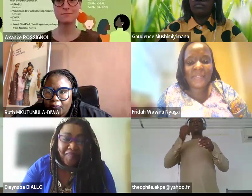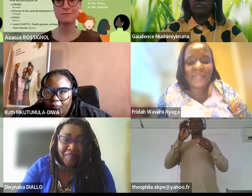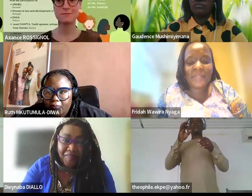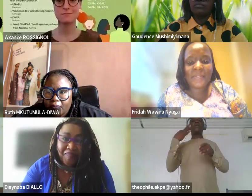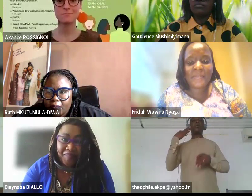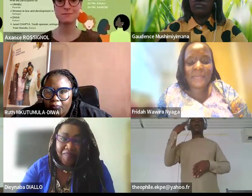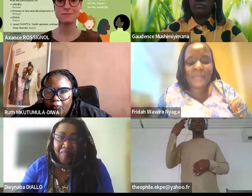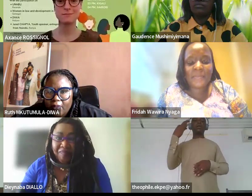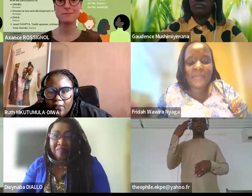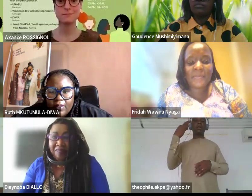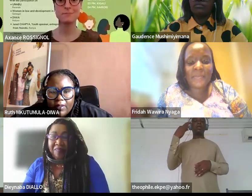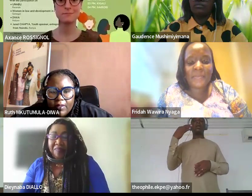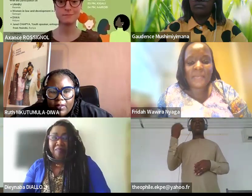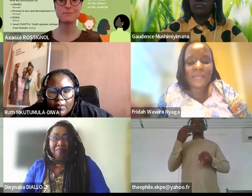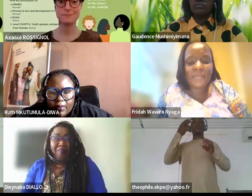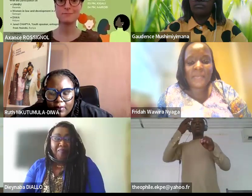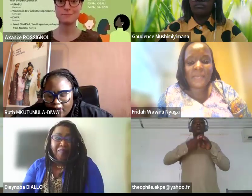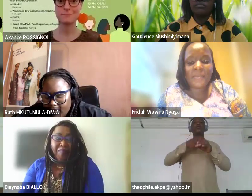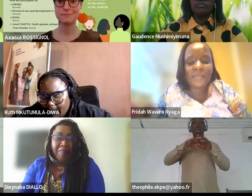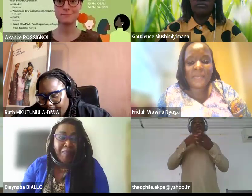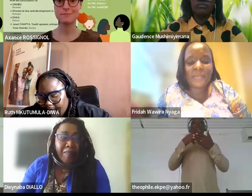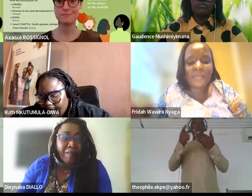prennent des engagements dans leurs programmes et projets de manière